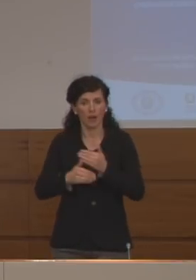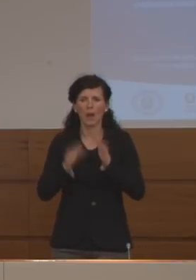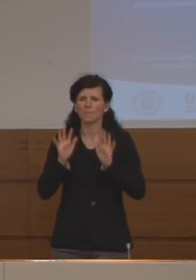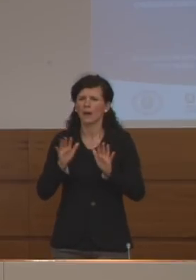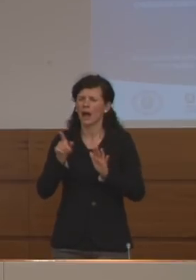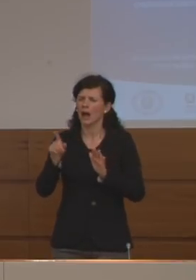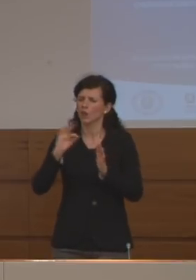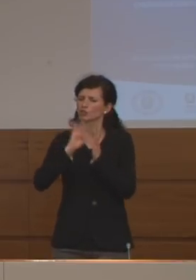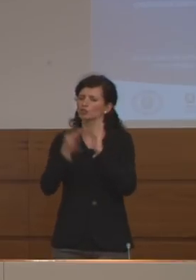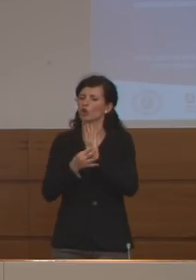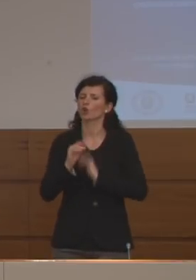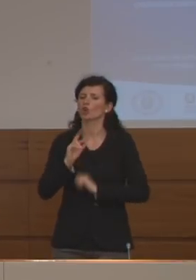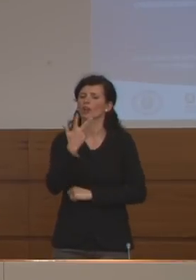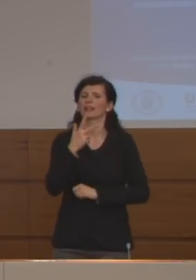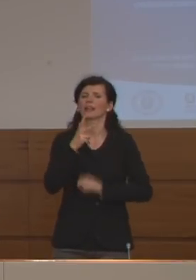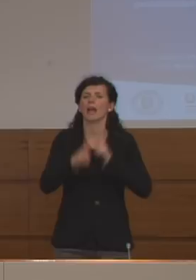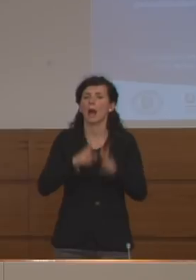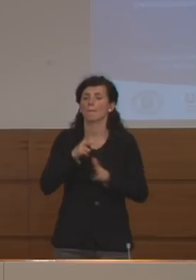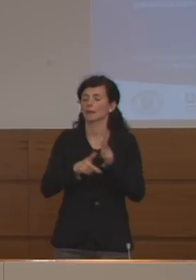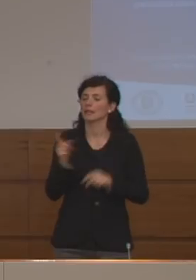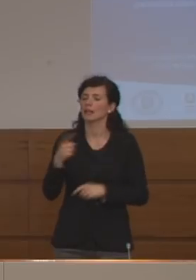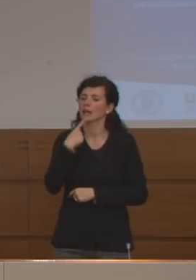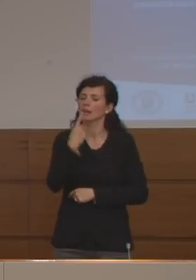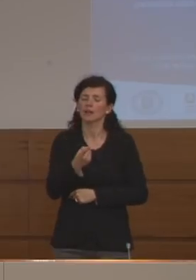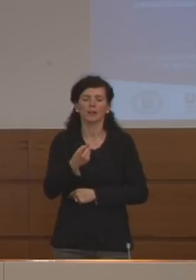ci aveva detto che entro pochi giorni ci sarà la validazione dei test da